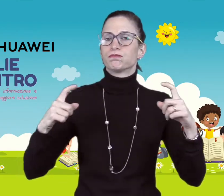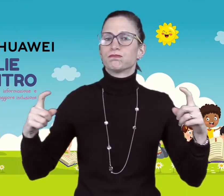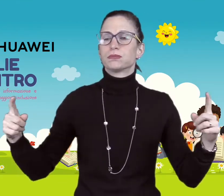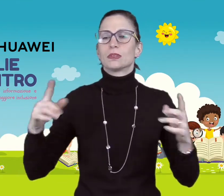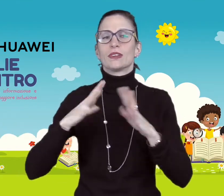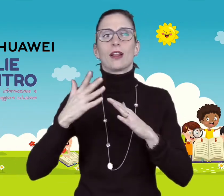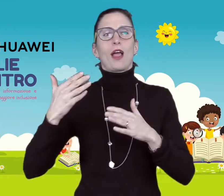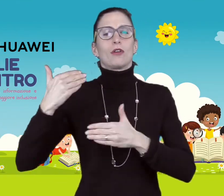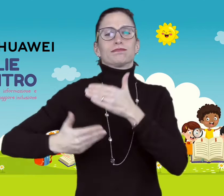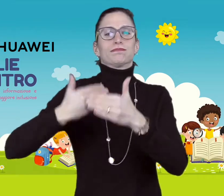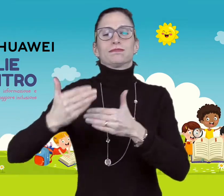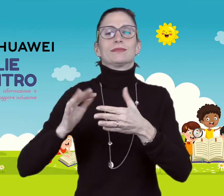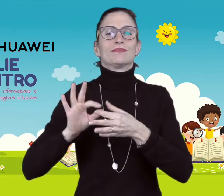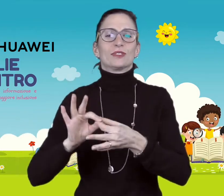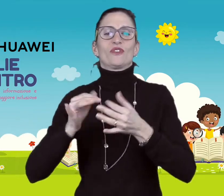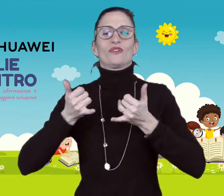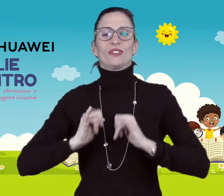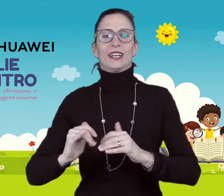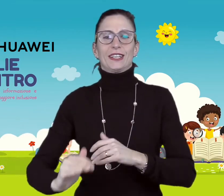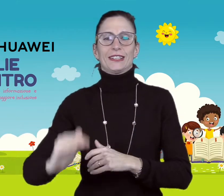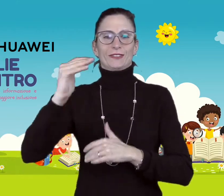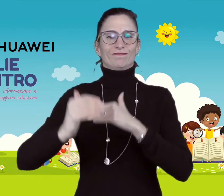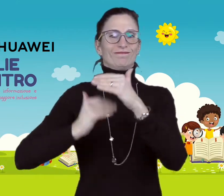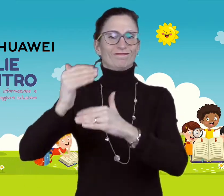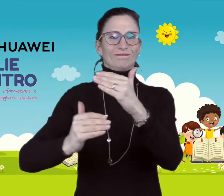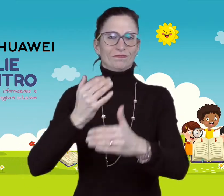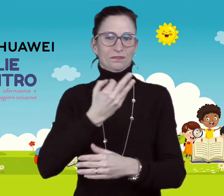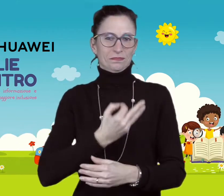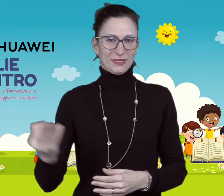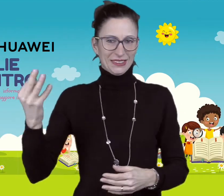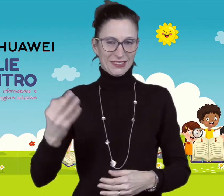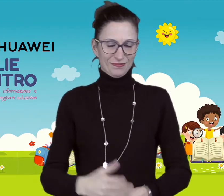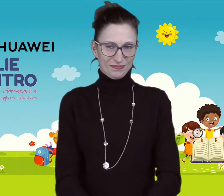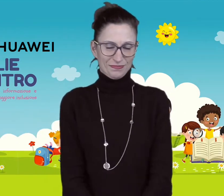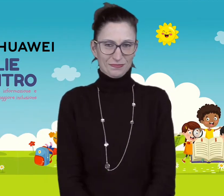seguano al meglio il percorso di crescita dei propri figli.